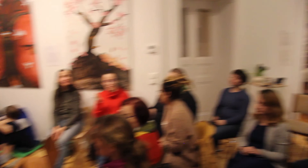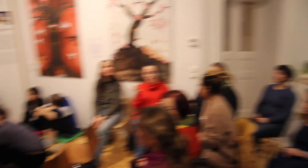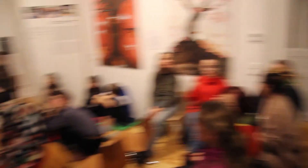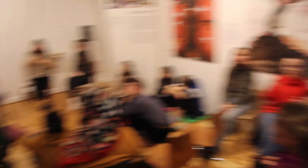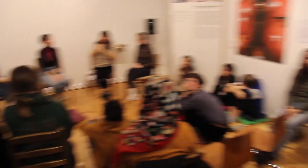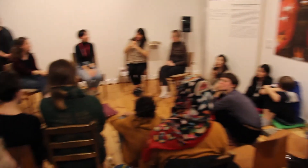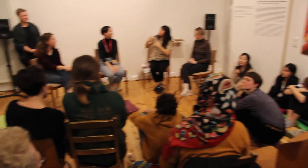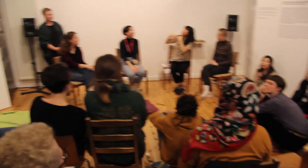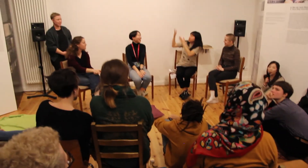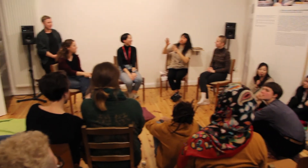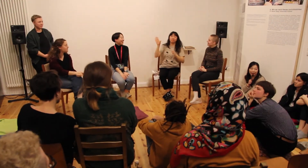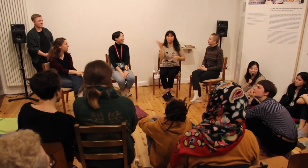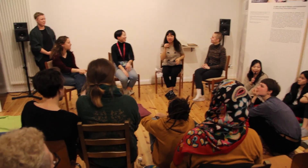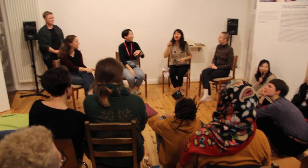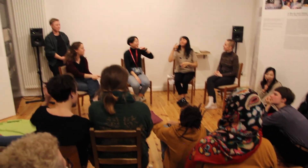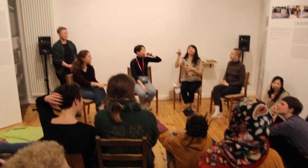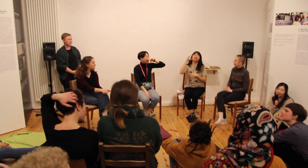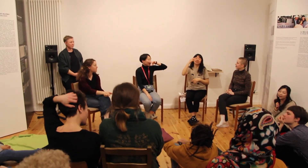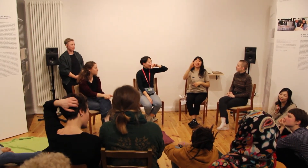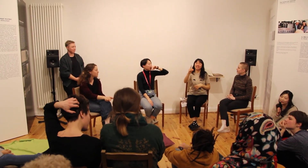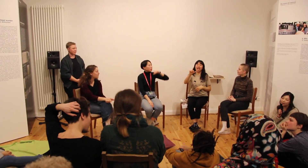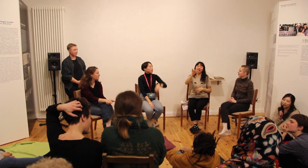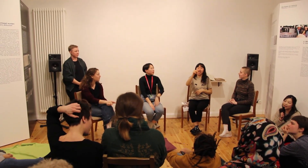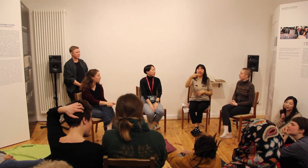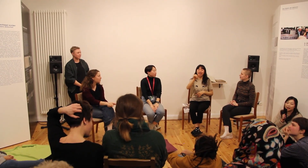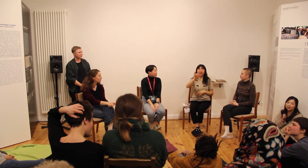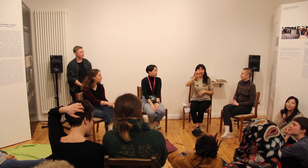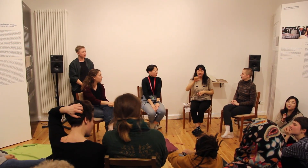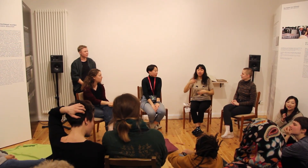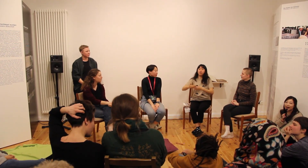Die haben dort sehr viel Arbeit reingesteckt, am Computer gesessen und getippt haben.